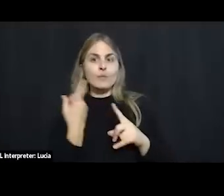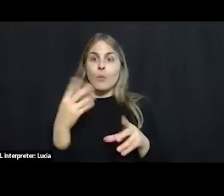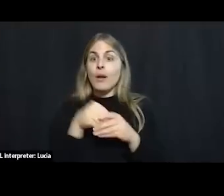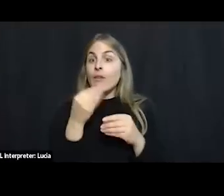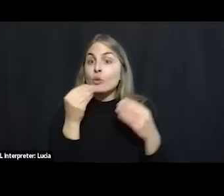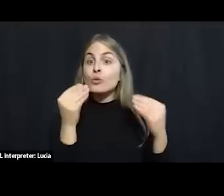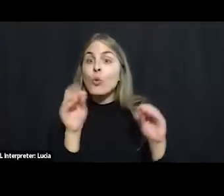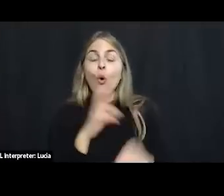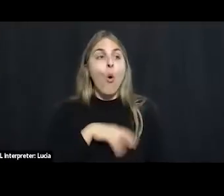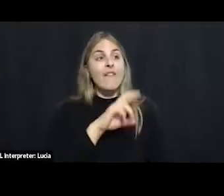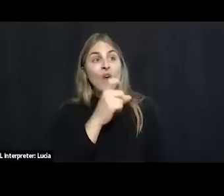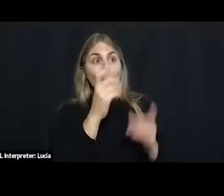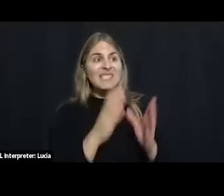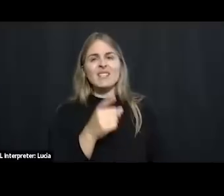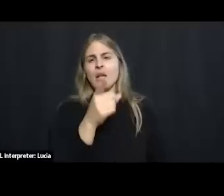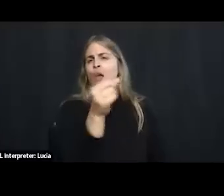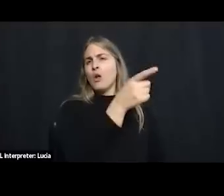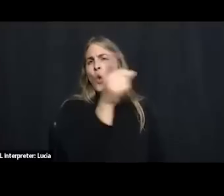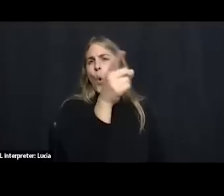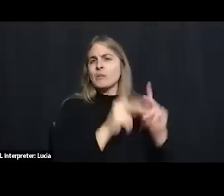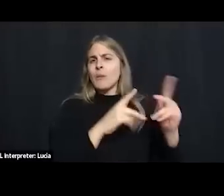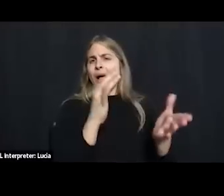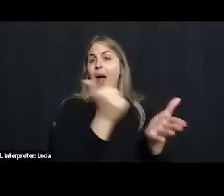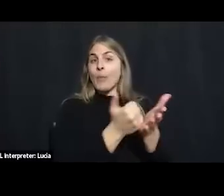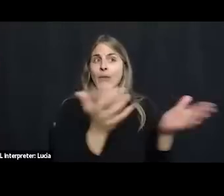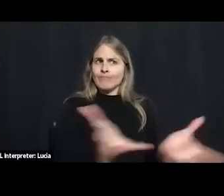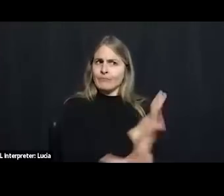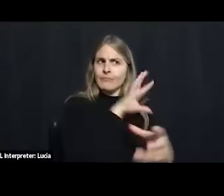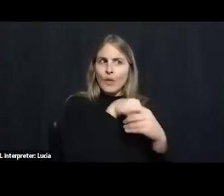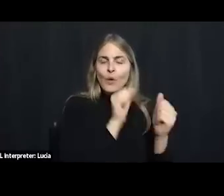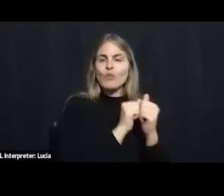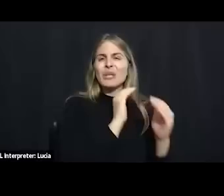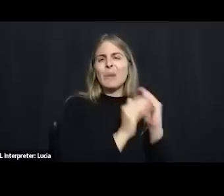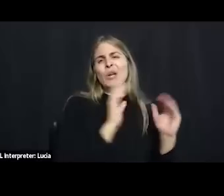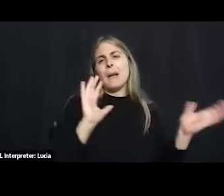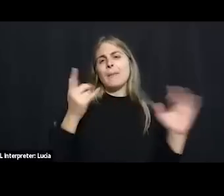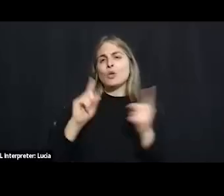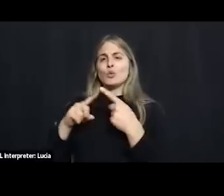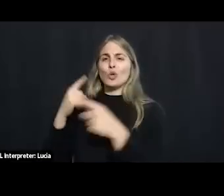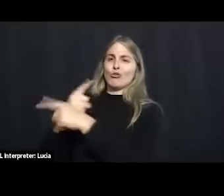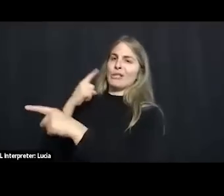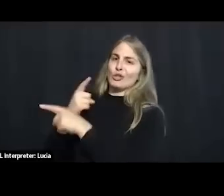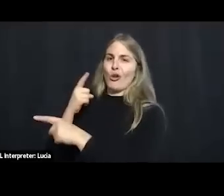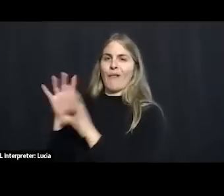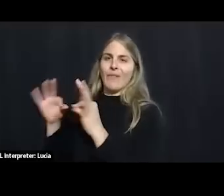Esas personas les ayudaban a involucrarse en sus comunidades por encima de los roles más tradicionales de amigos y miembros de la familia.